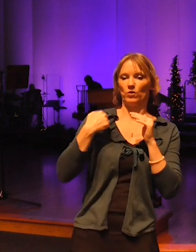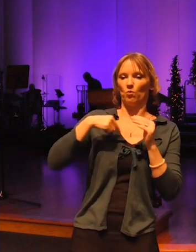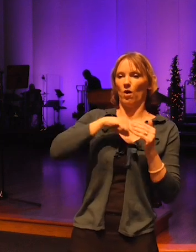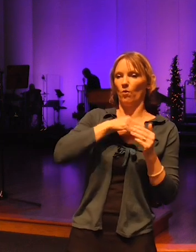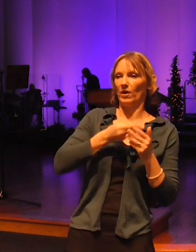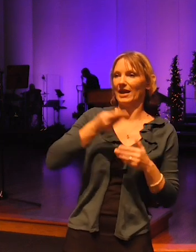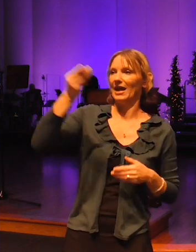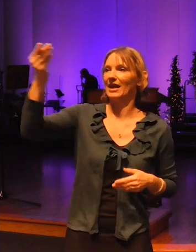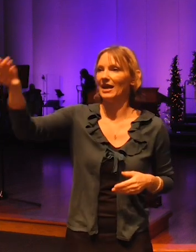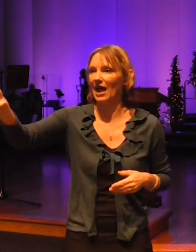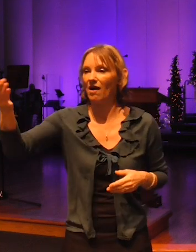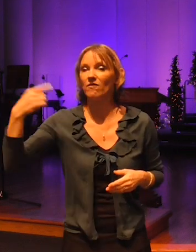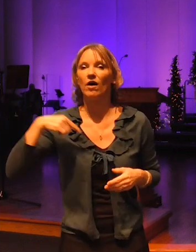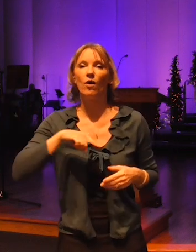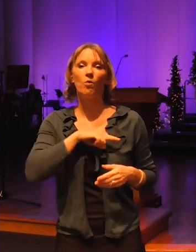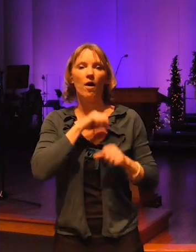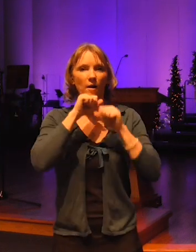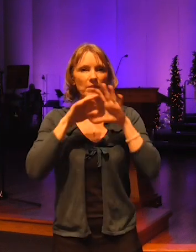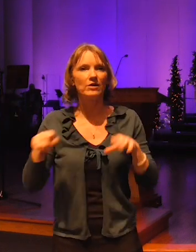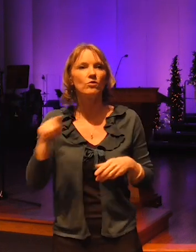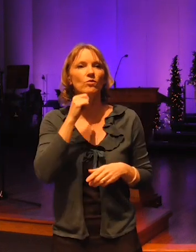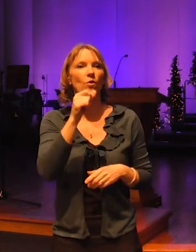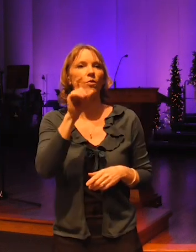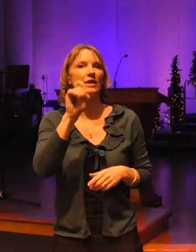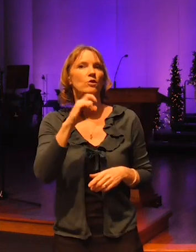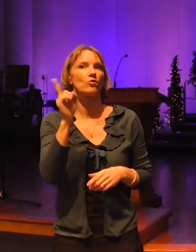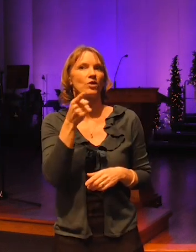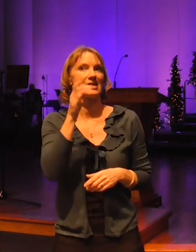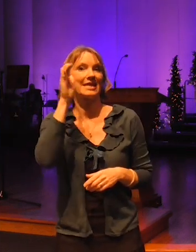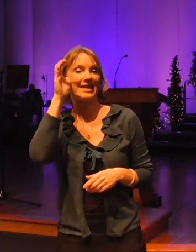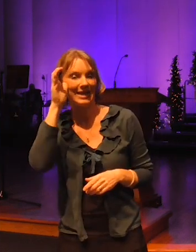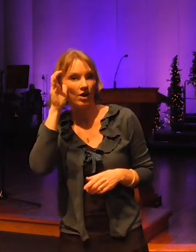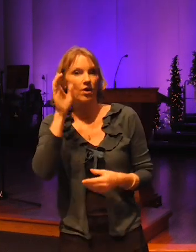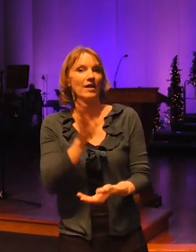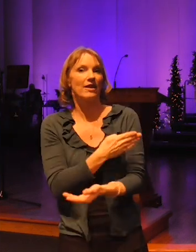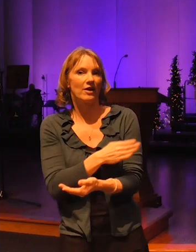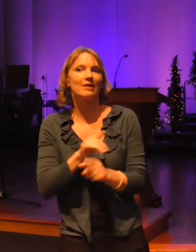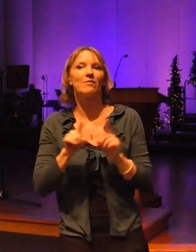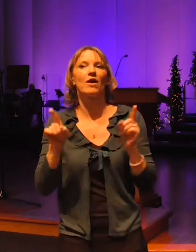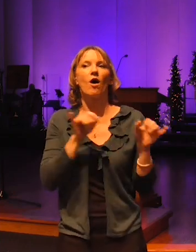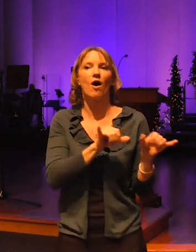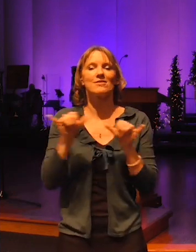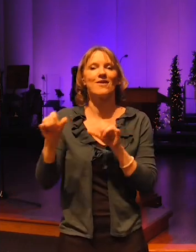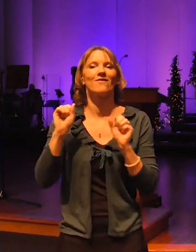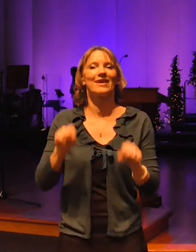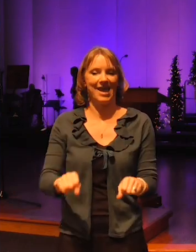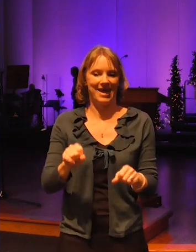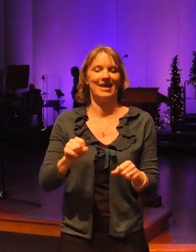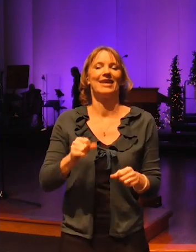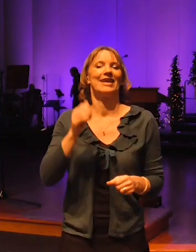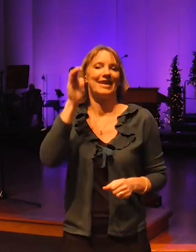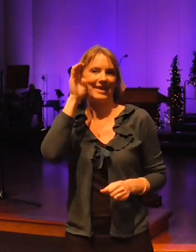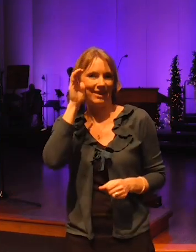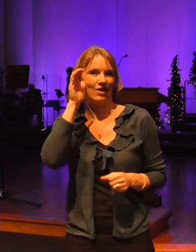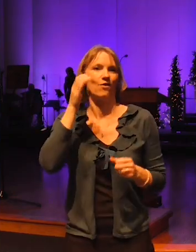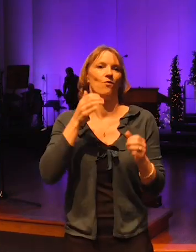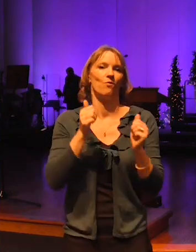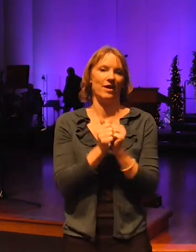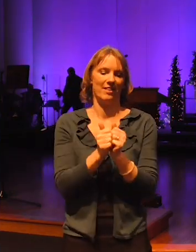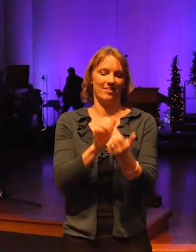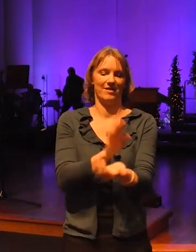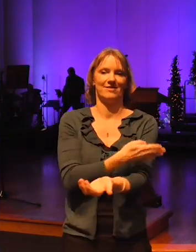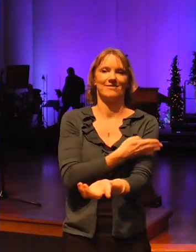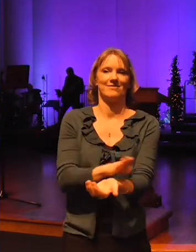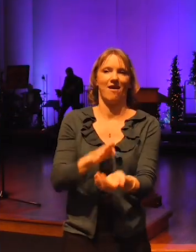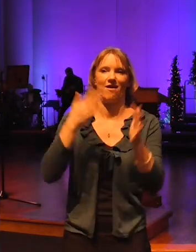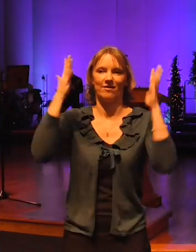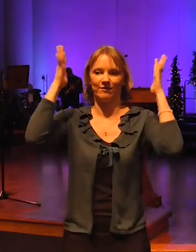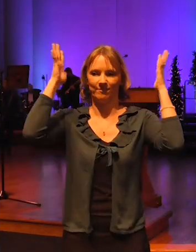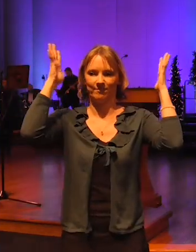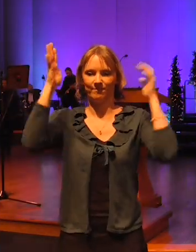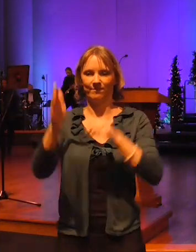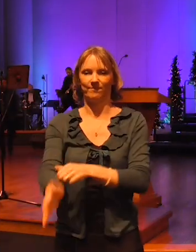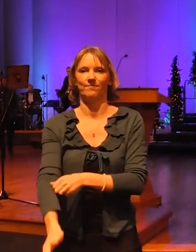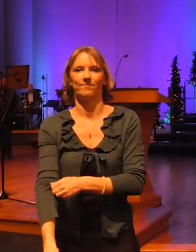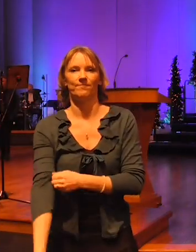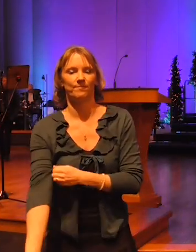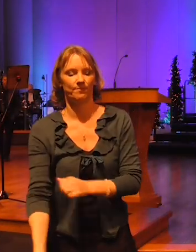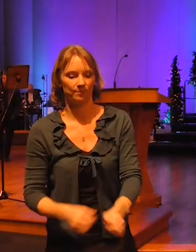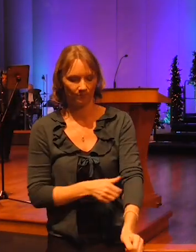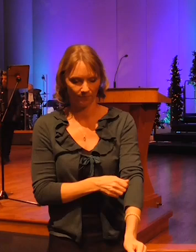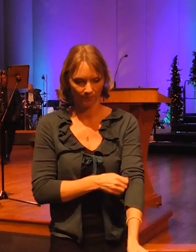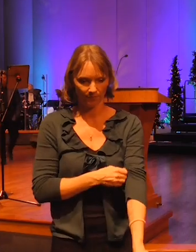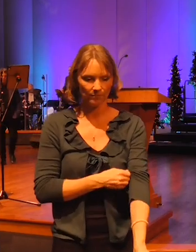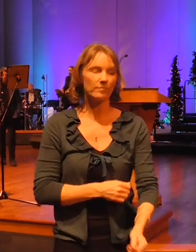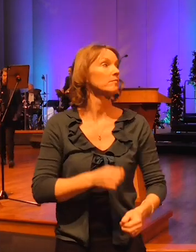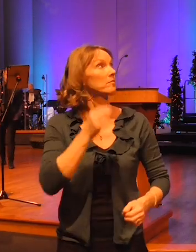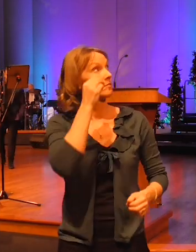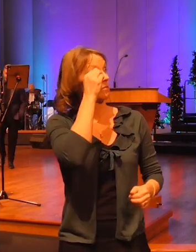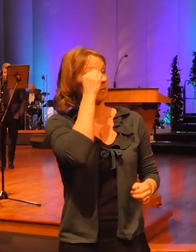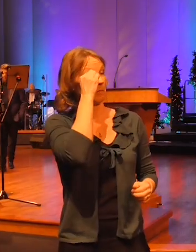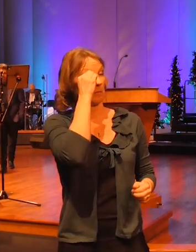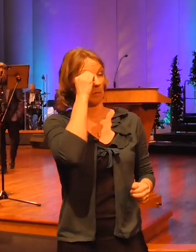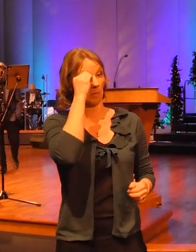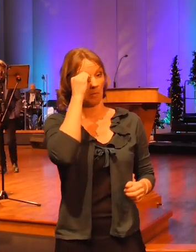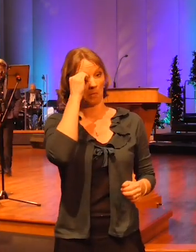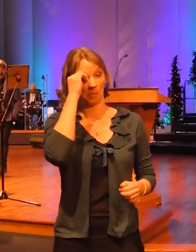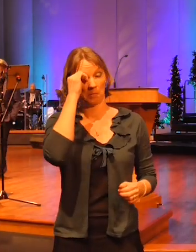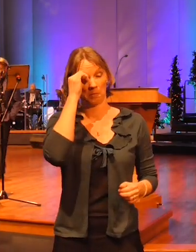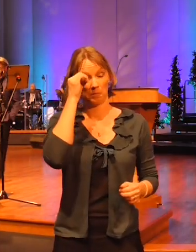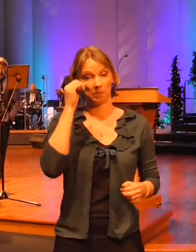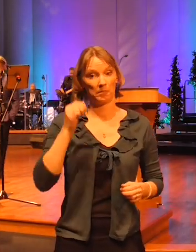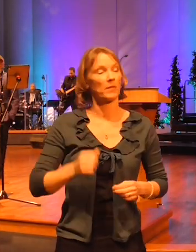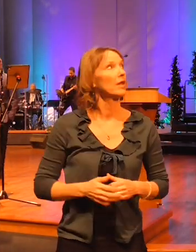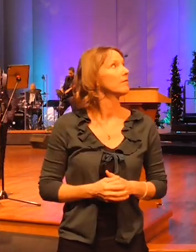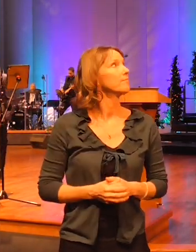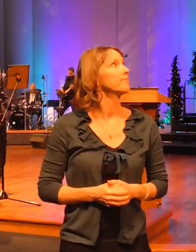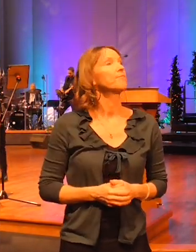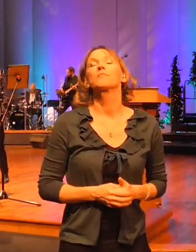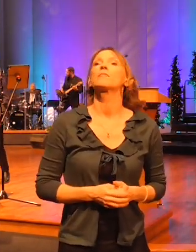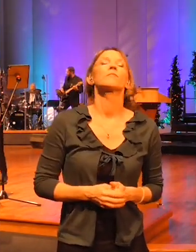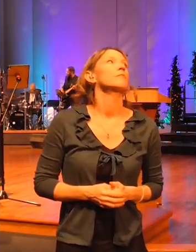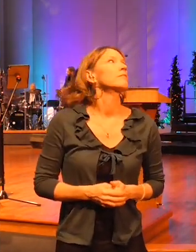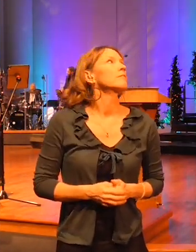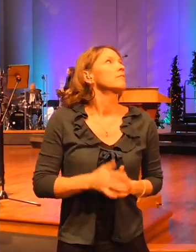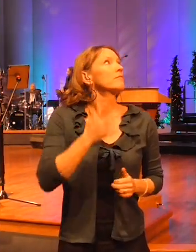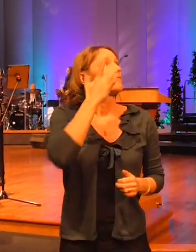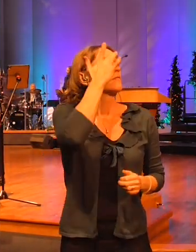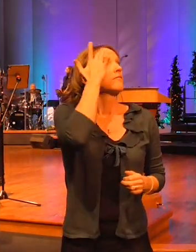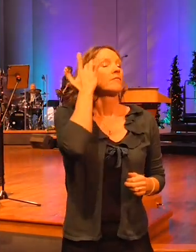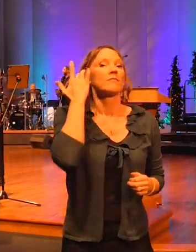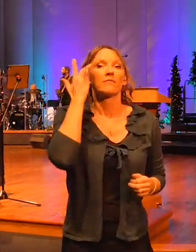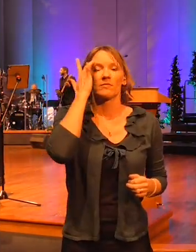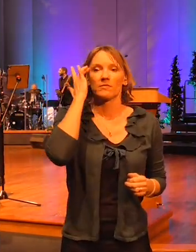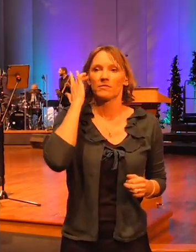leer la letra pero podemos escucharlas Expresar la forma en que deben hacerlo en la canción [Aplausos]